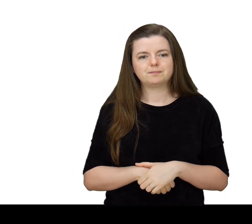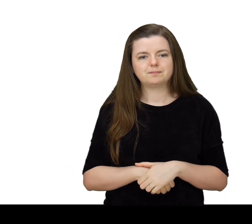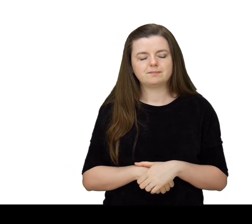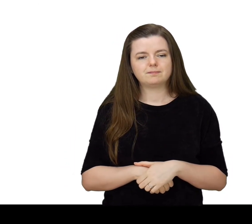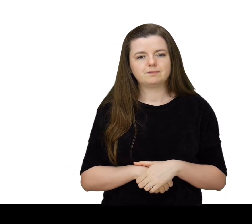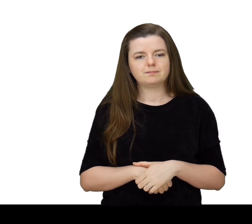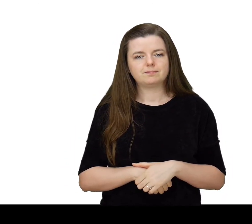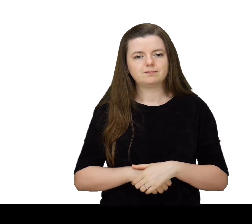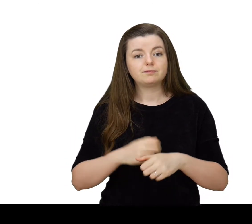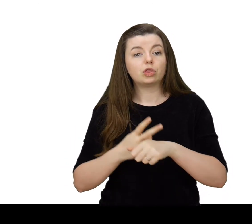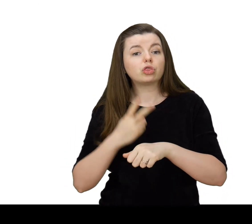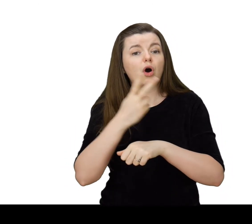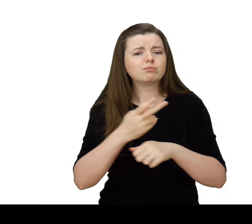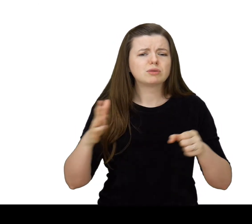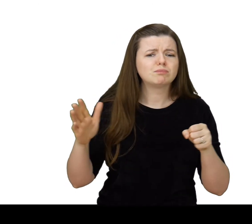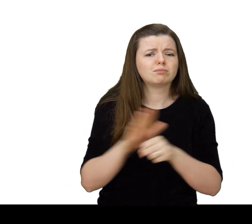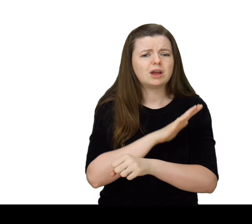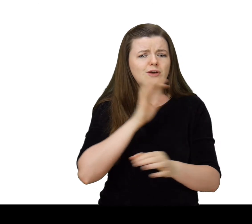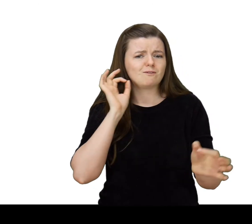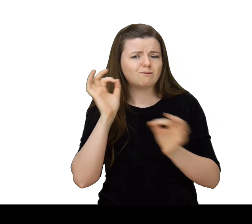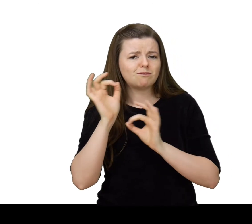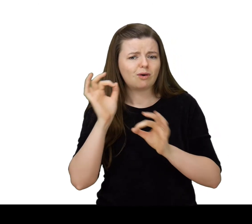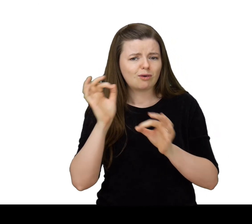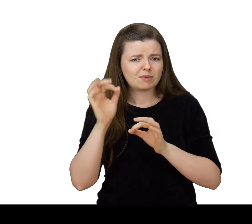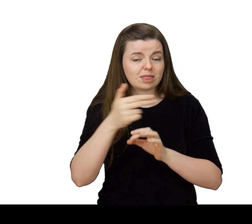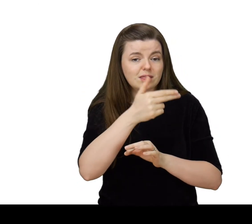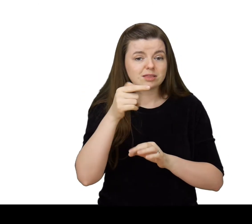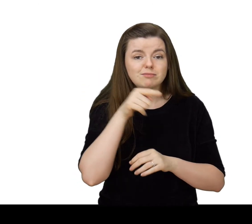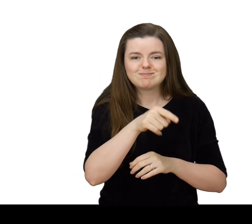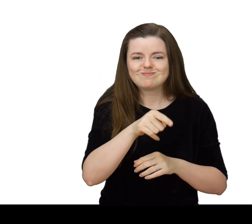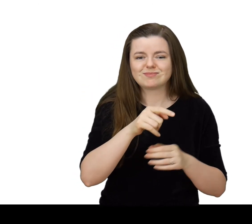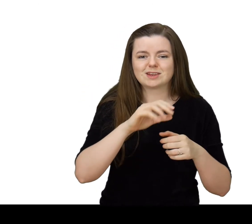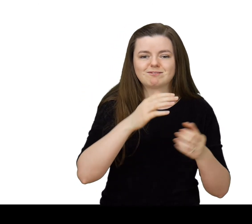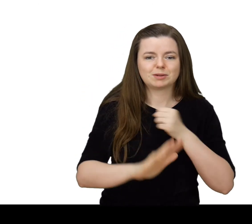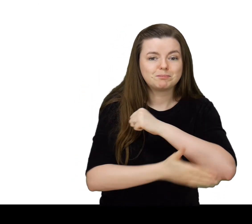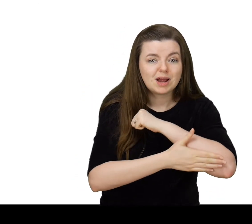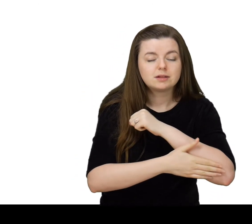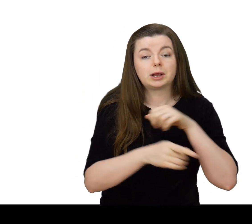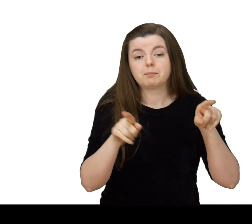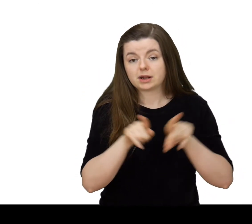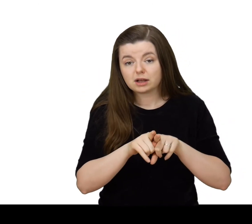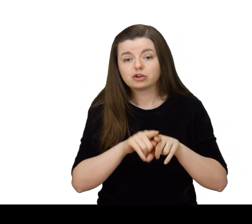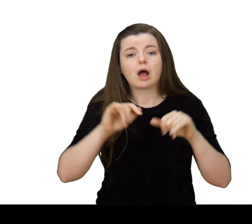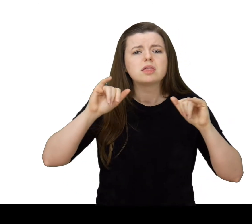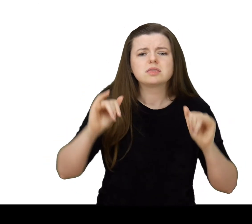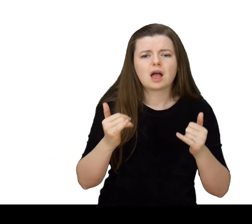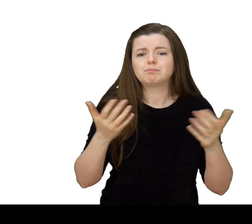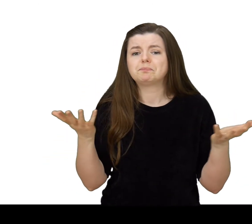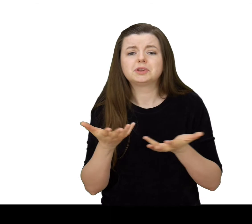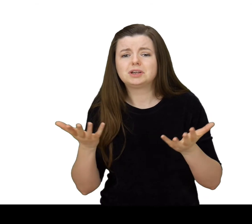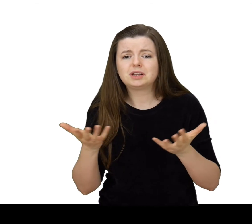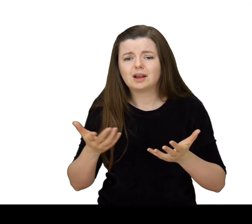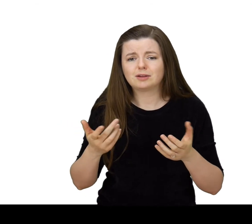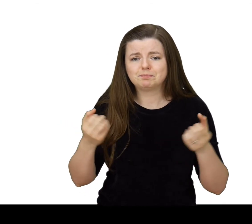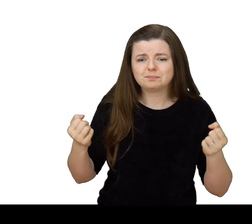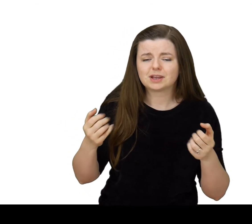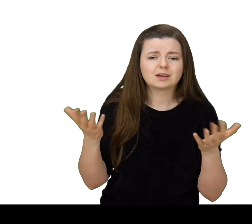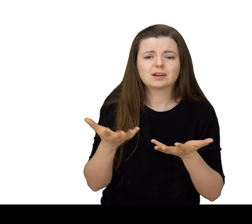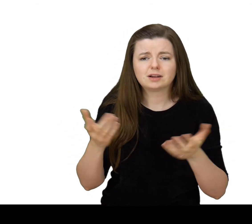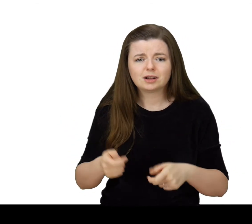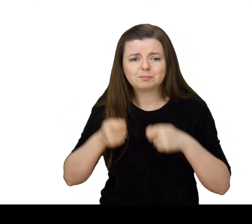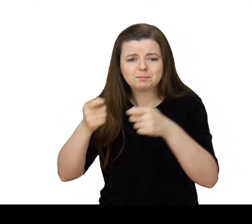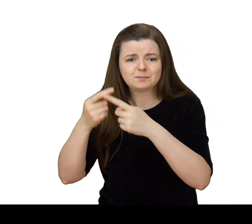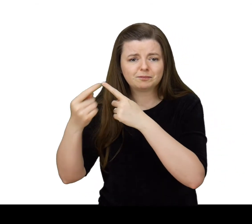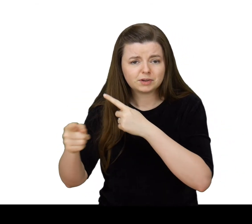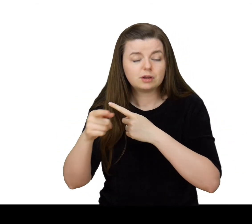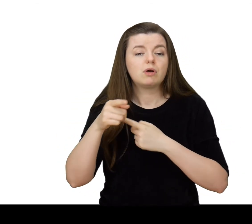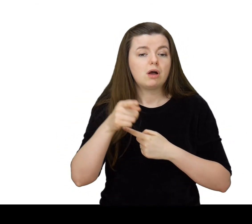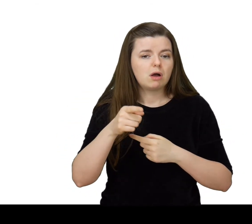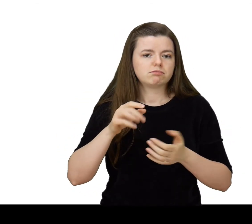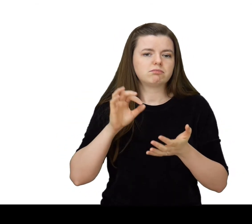Dostęp do pełnej informacji na temat dostępnego wsparcia wraz ze wskazaniem, jak i gdzie się o nie starać,